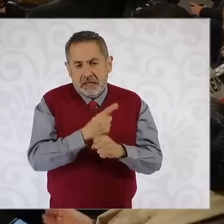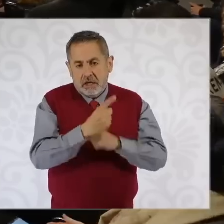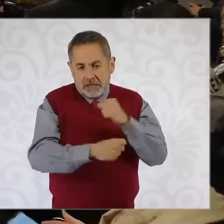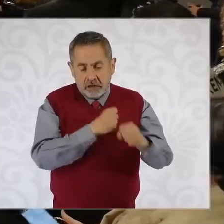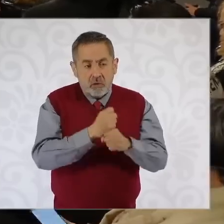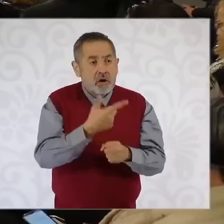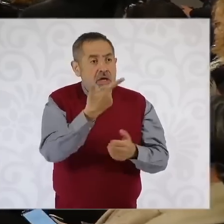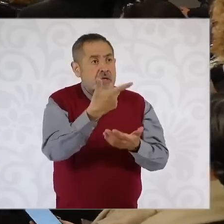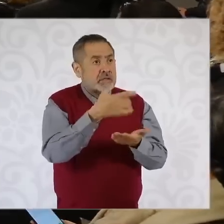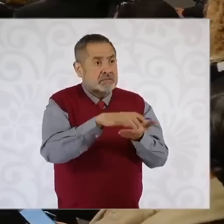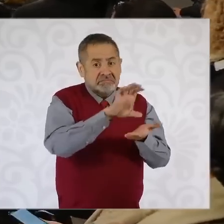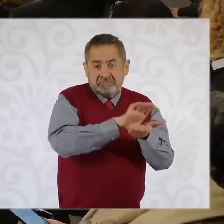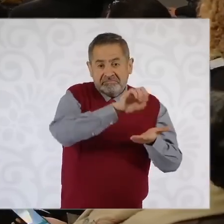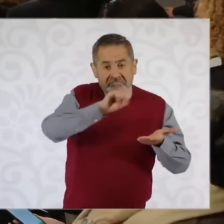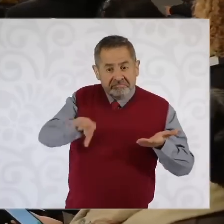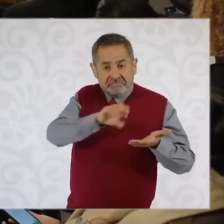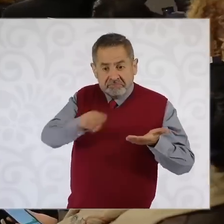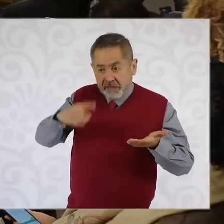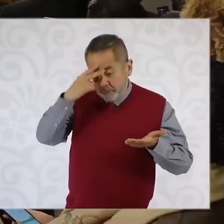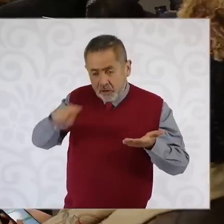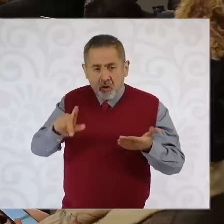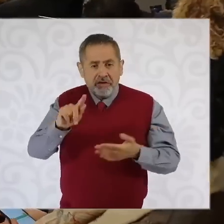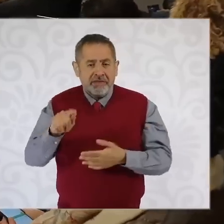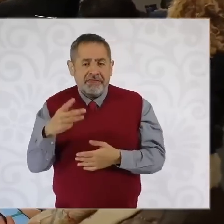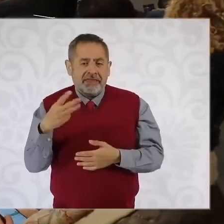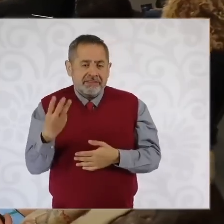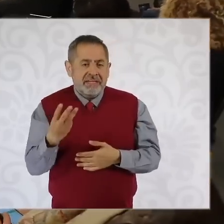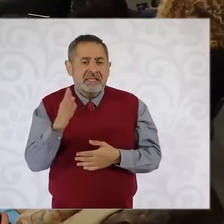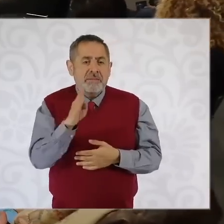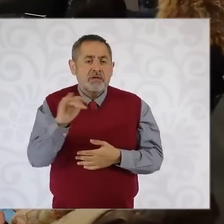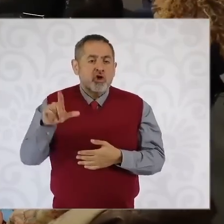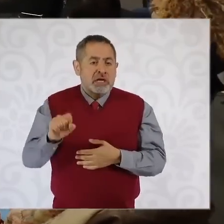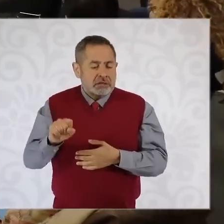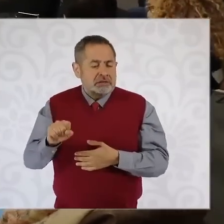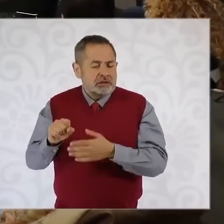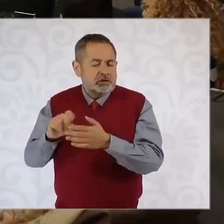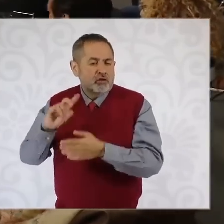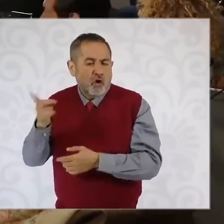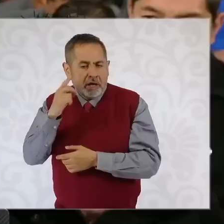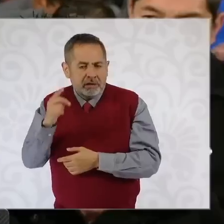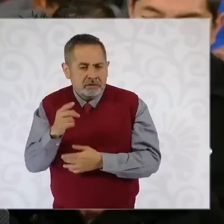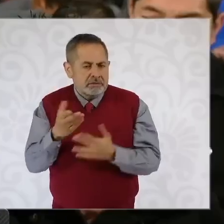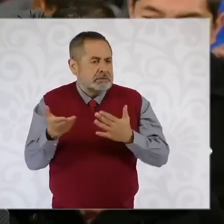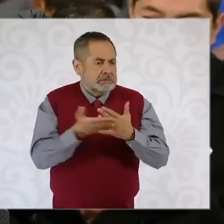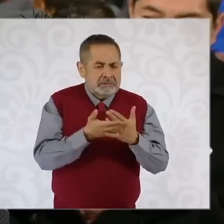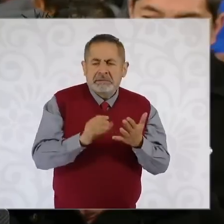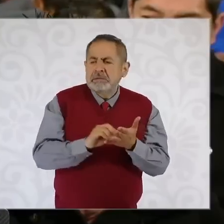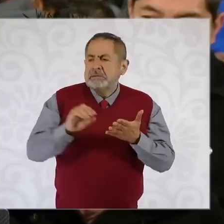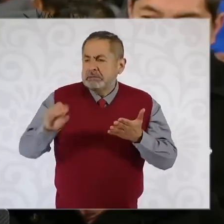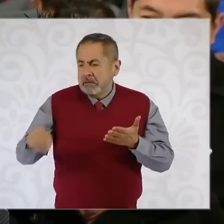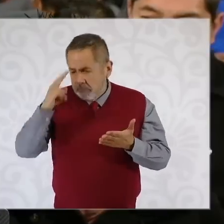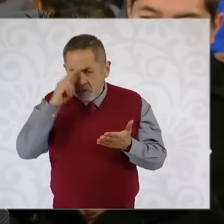alcanzan hoy Los 73 billones de dó y hoy es solo una parte de nuestra participación a la economía